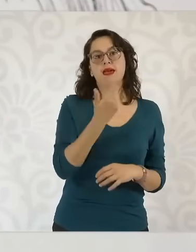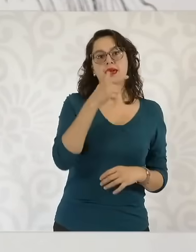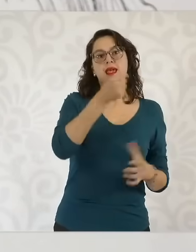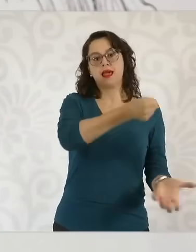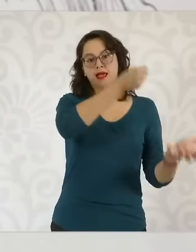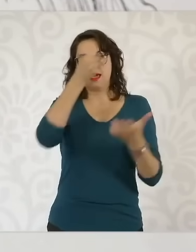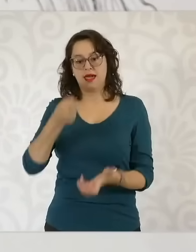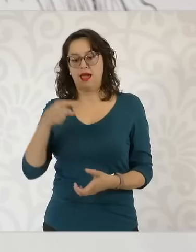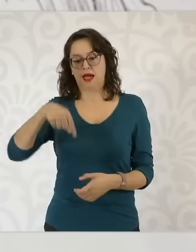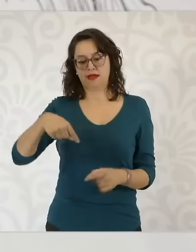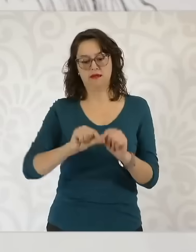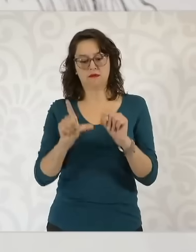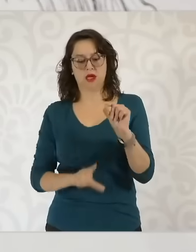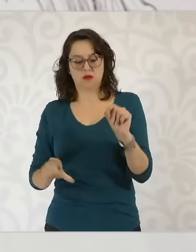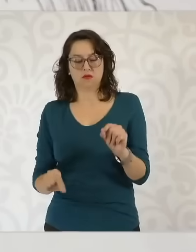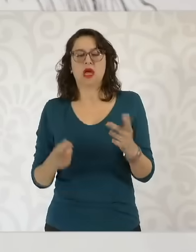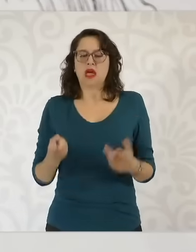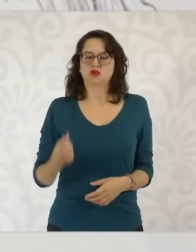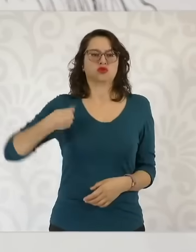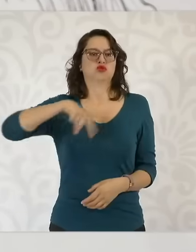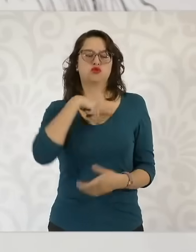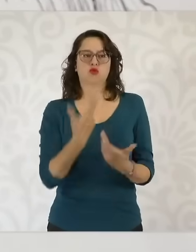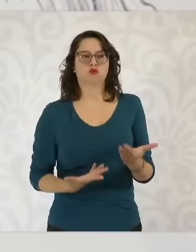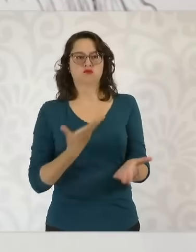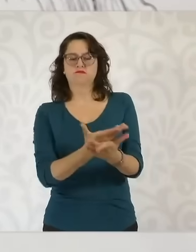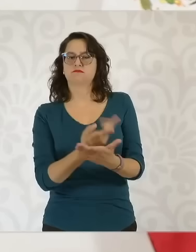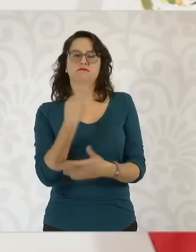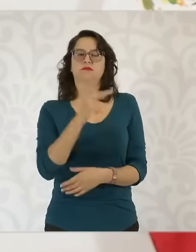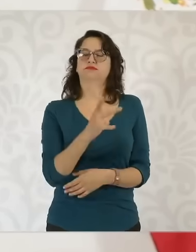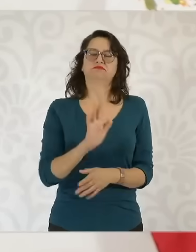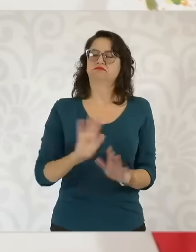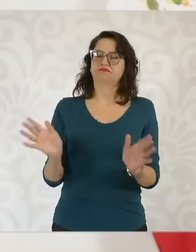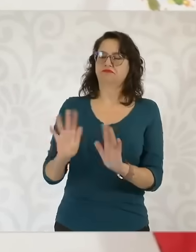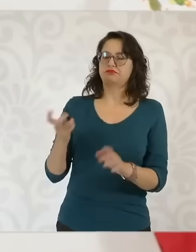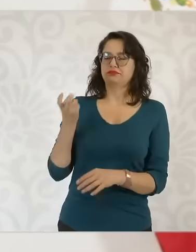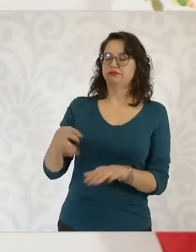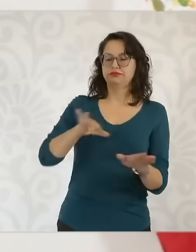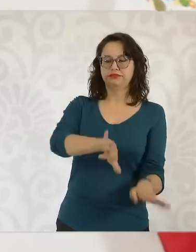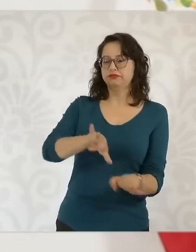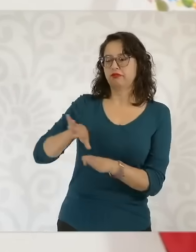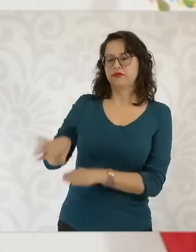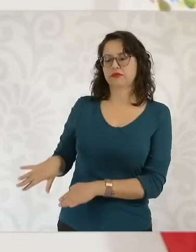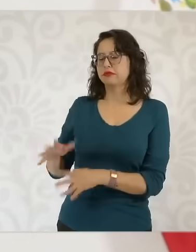quedaron sobre la mesa. Es decir, el acuerdo que tenemos no implicó ninguna acción adicional por